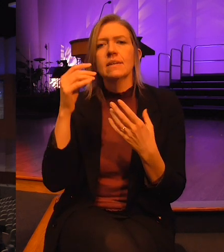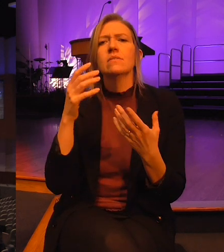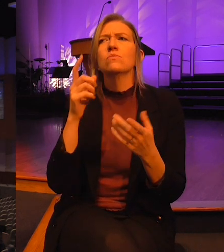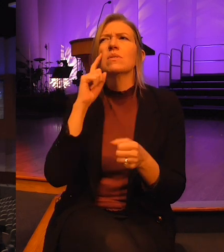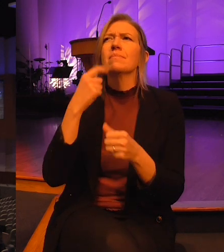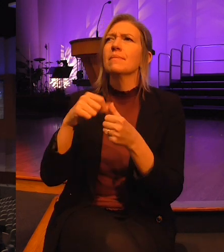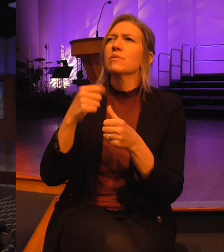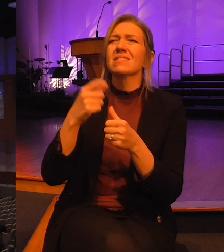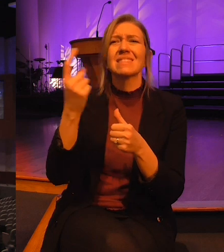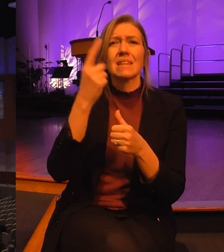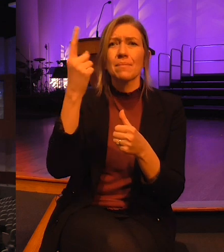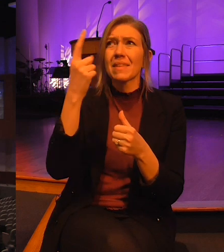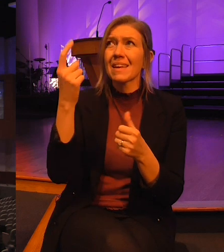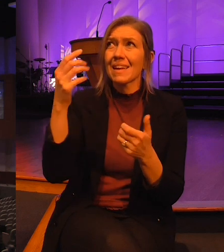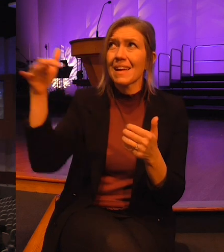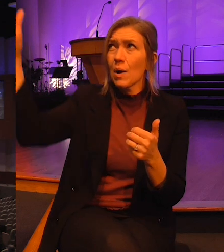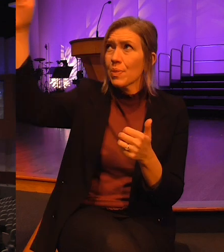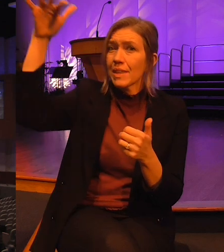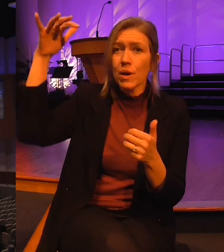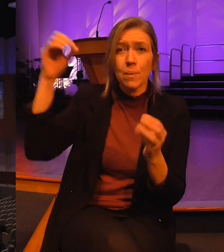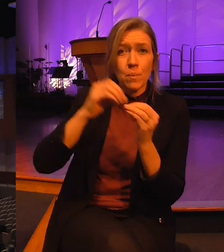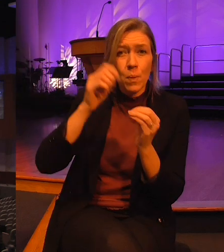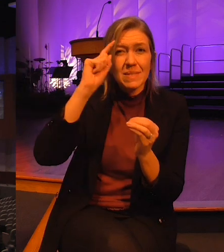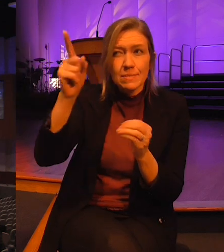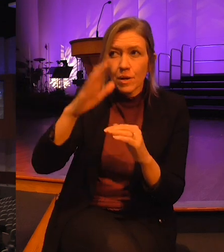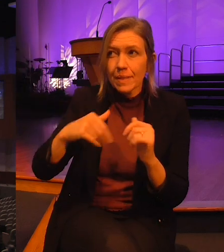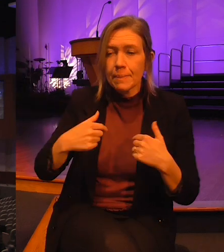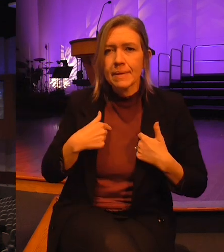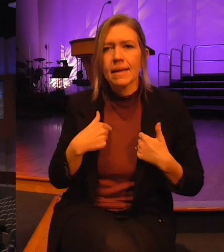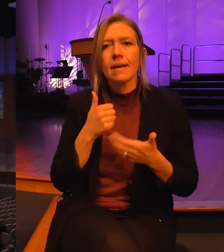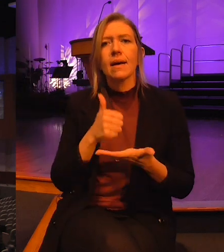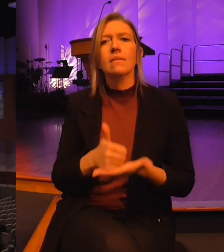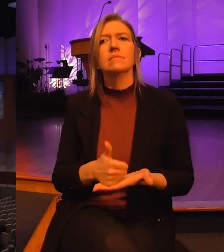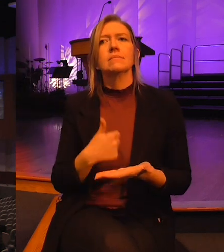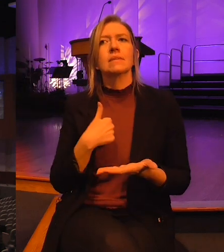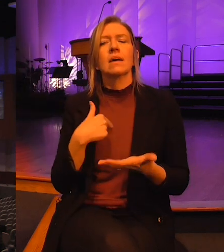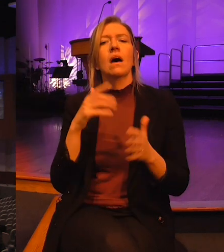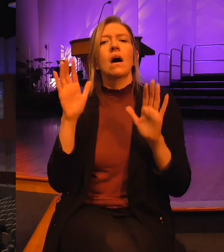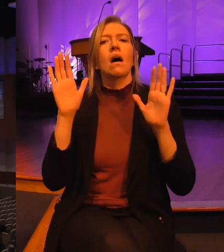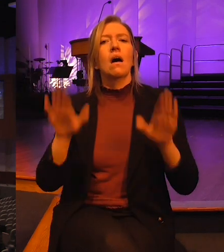ahí que sea más inteligente que yo, me ayuda a dejar ir la necesidad de controlar y de hecho [ __ ] comienza